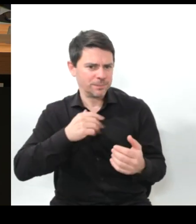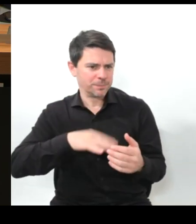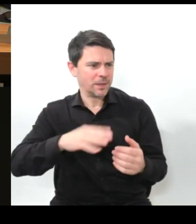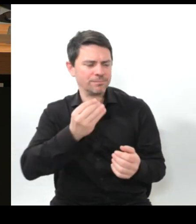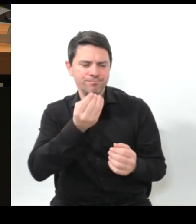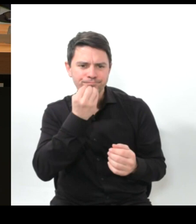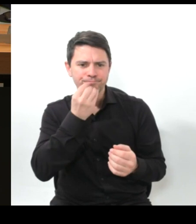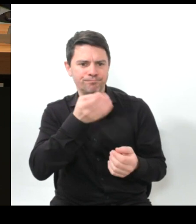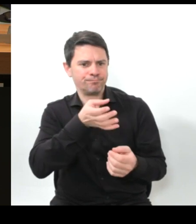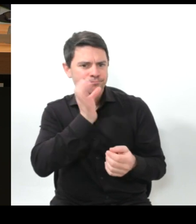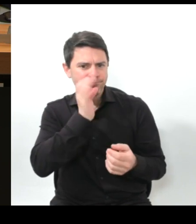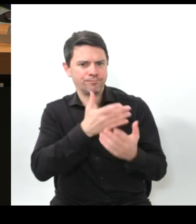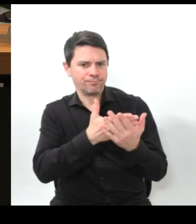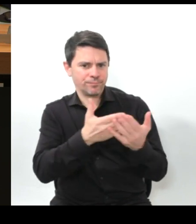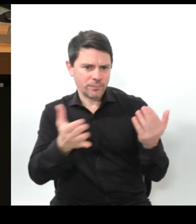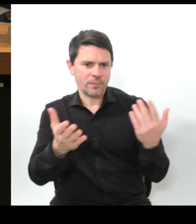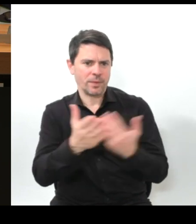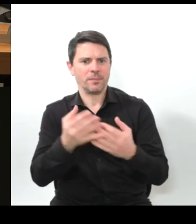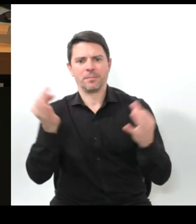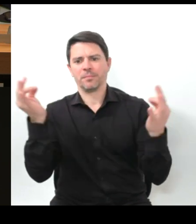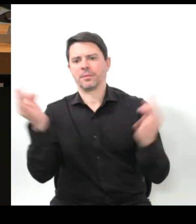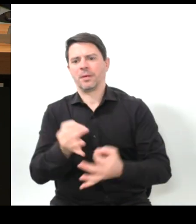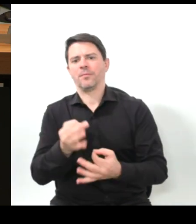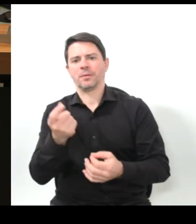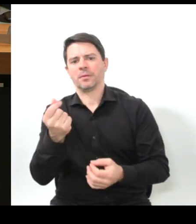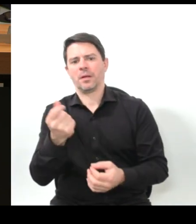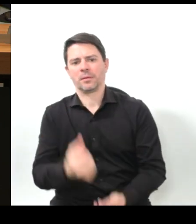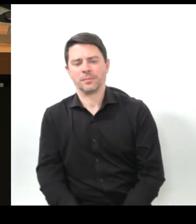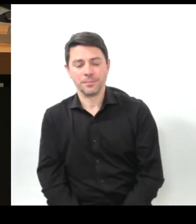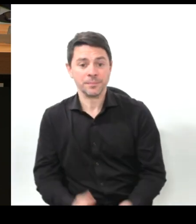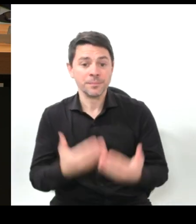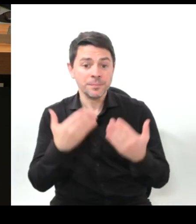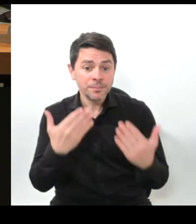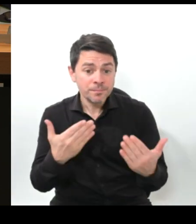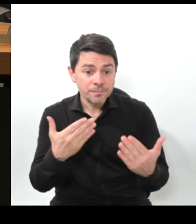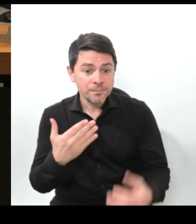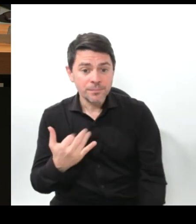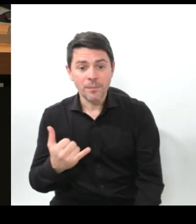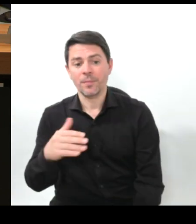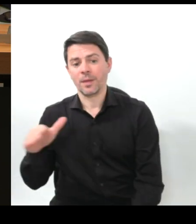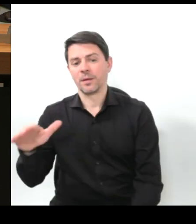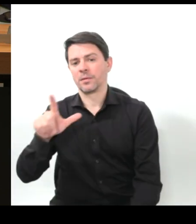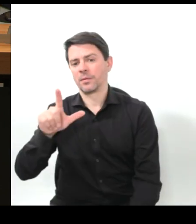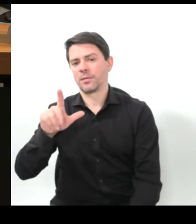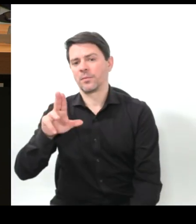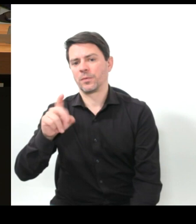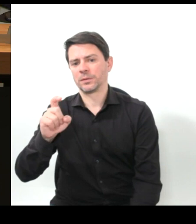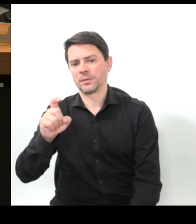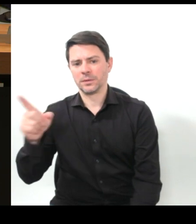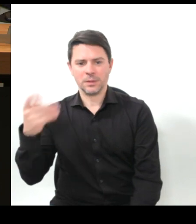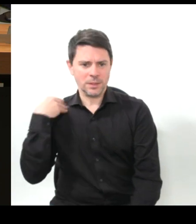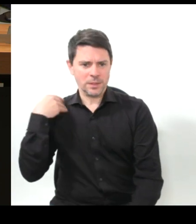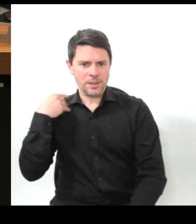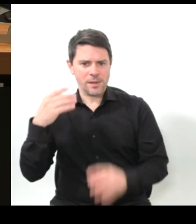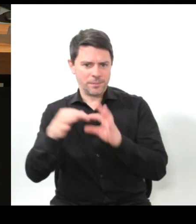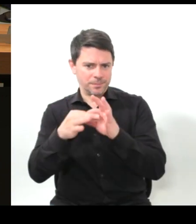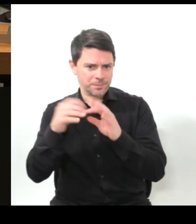sich gerühmt hat, wie toll die Politik der Grünen sei, um die Menschen zu entlasten, sie von steigenden Kosten zu befreien.